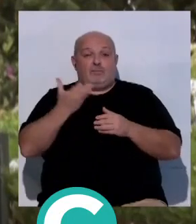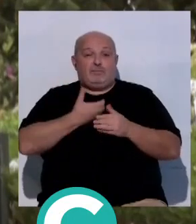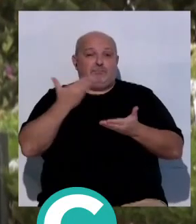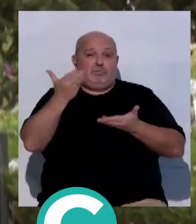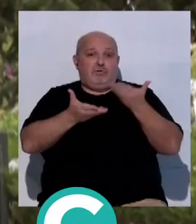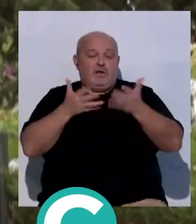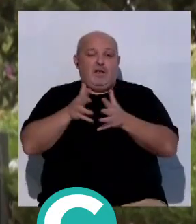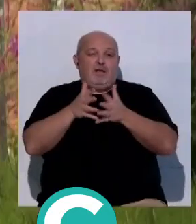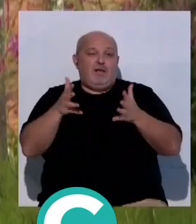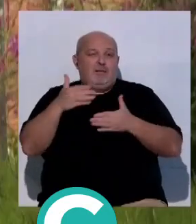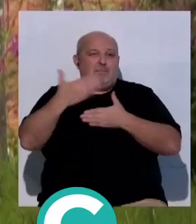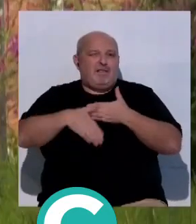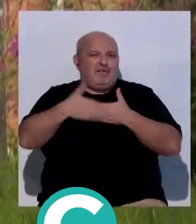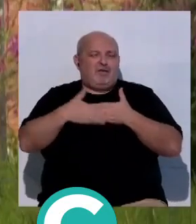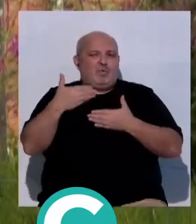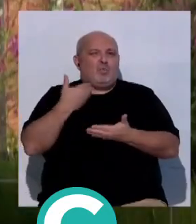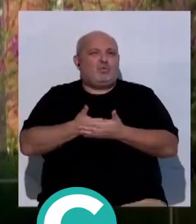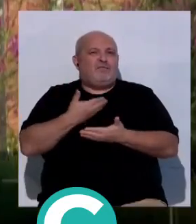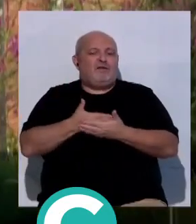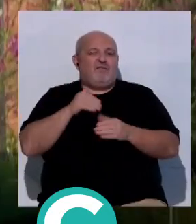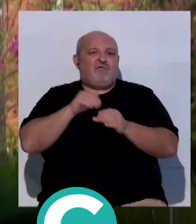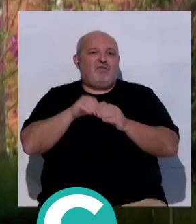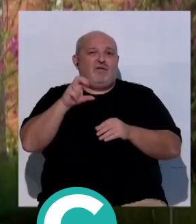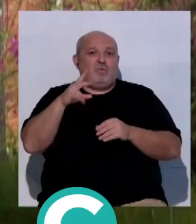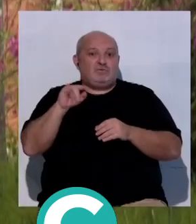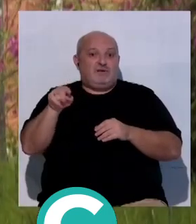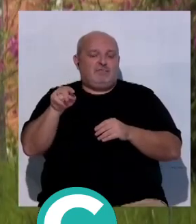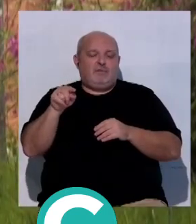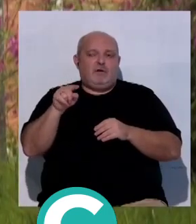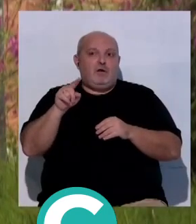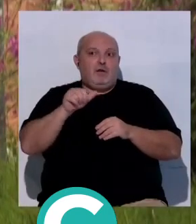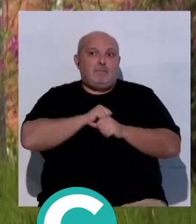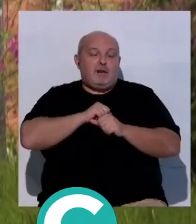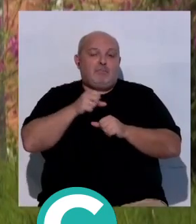para ampliar los plazos de justificación de los fondos edusi no fructifique finalmente en el seno